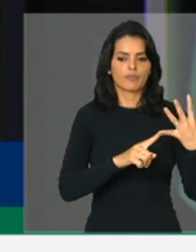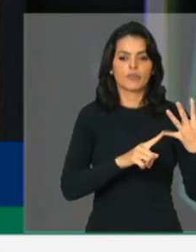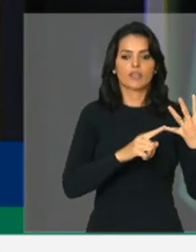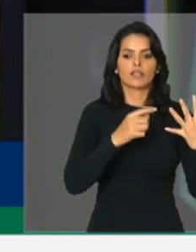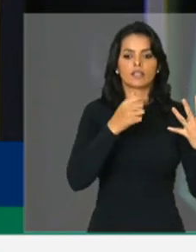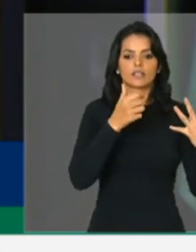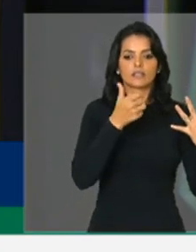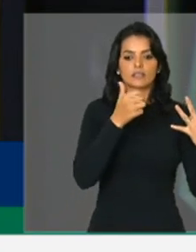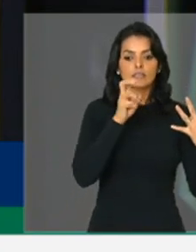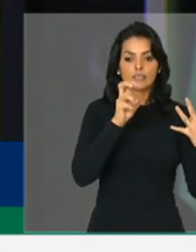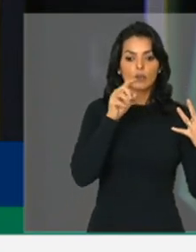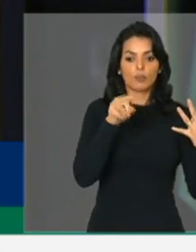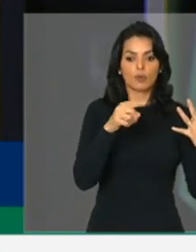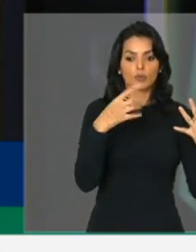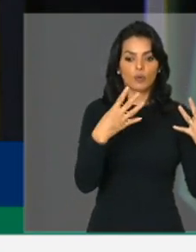RANKING DO DU É BUSINESS ENTRE OS PIORES SISTEMAS